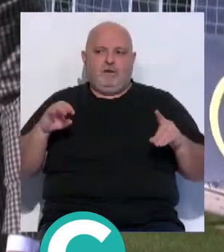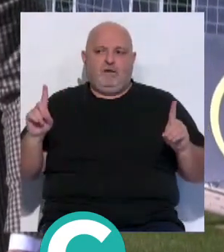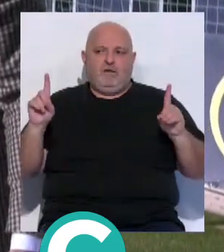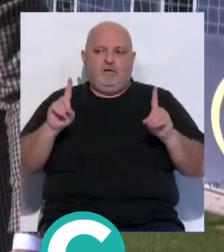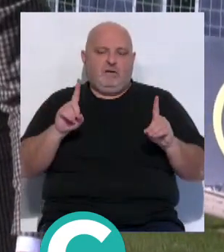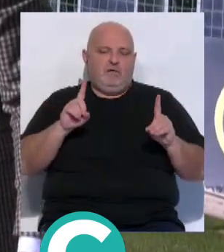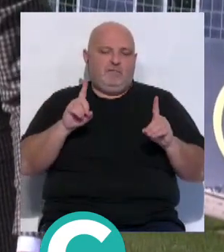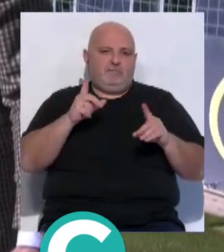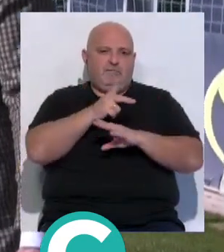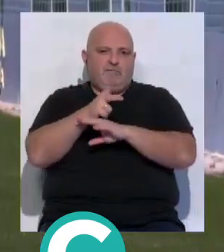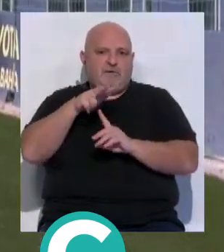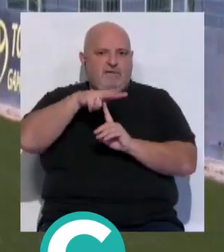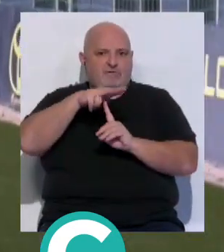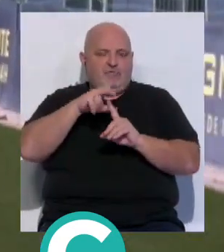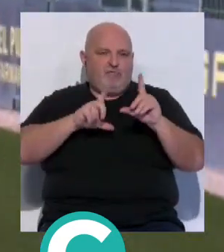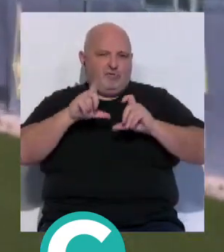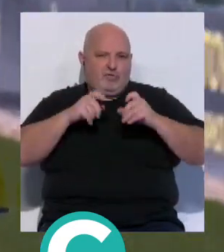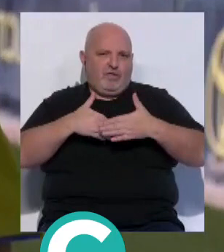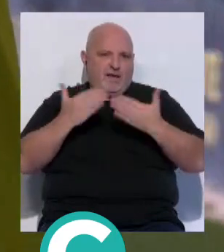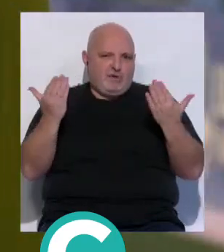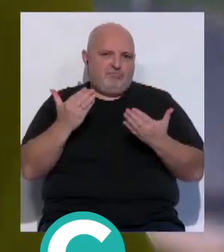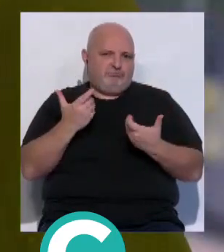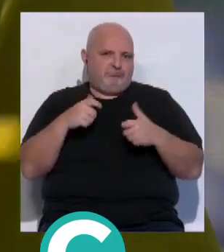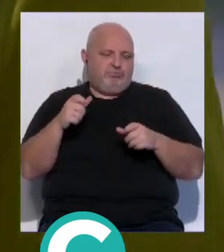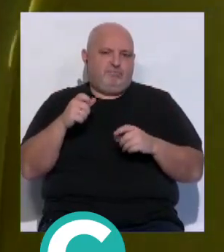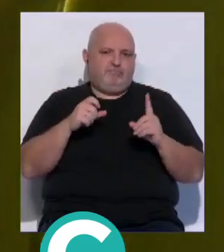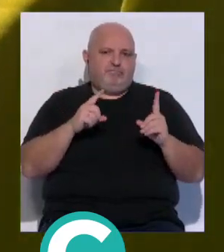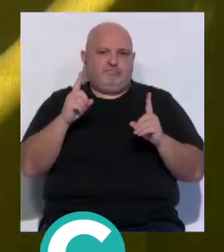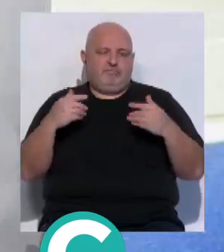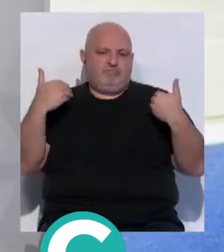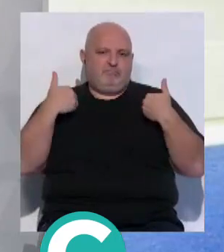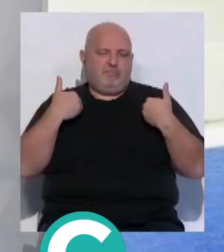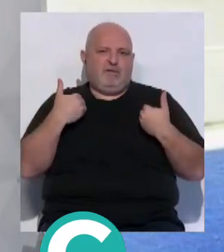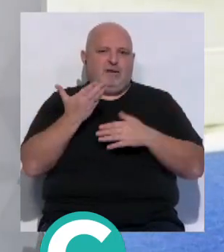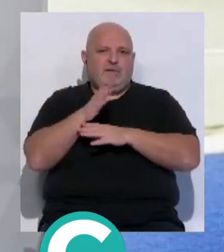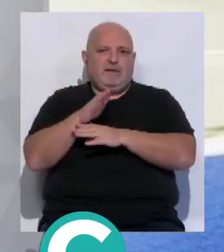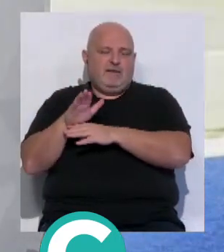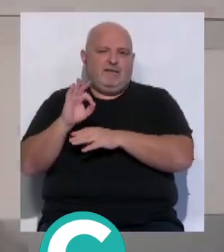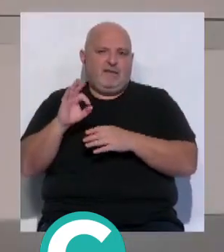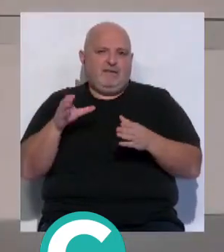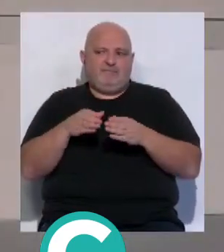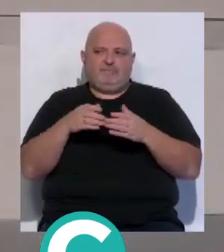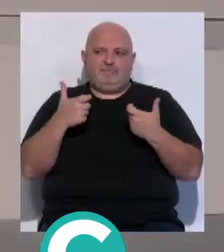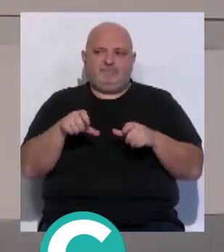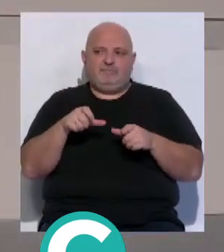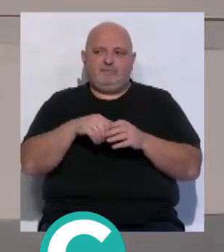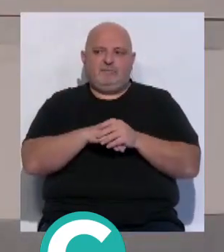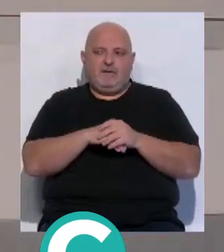de la cámara de televisión vemos a Loren del pino y a Miguel Alfaro los representantes de la de Joe